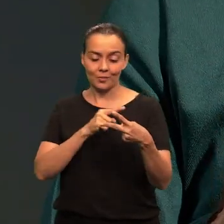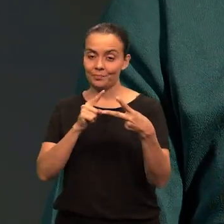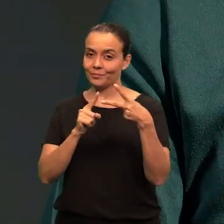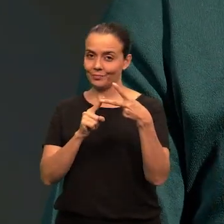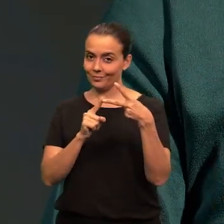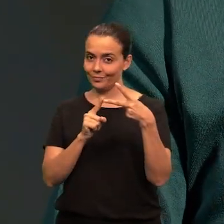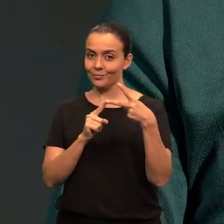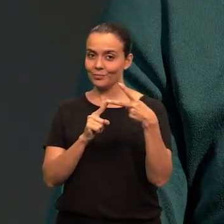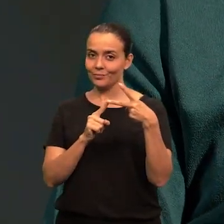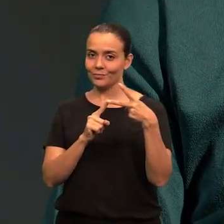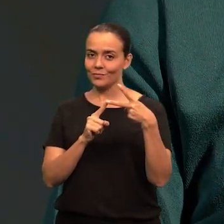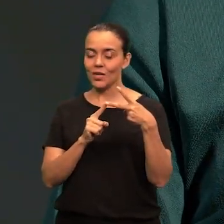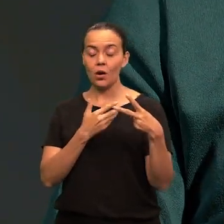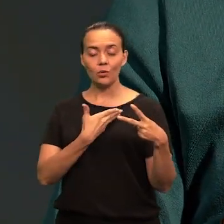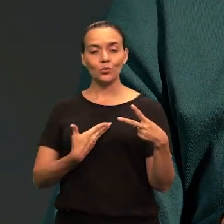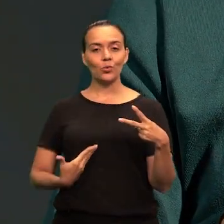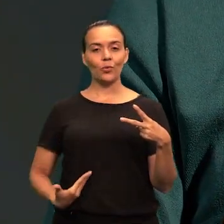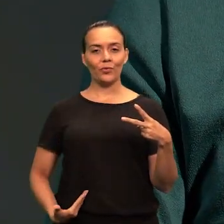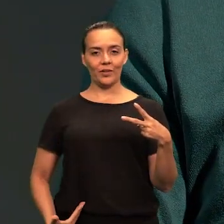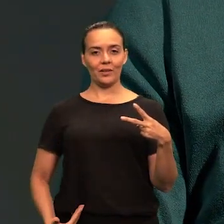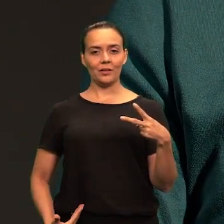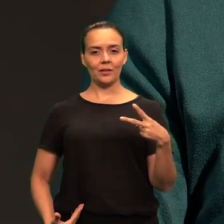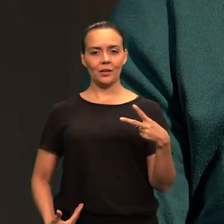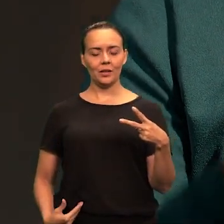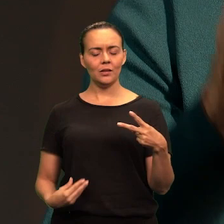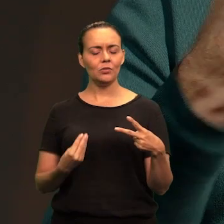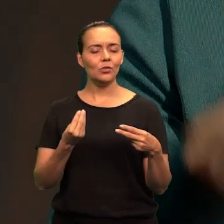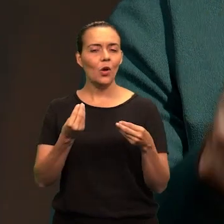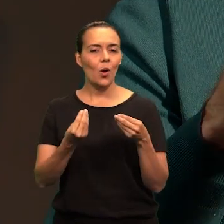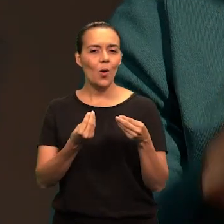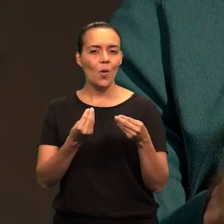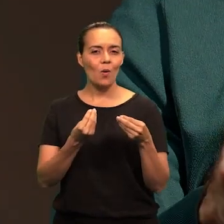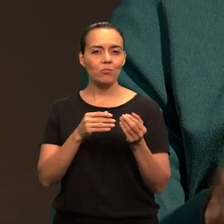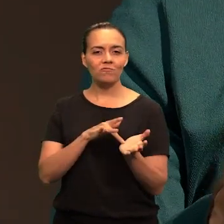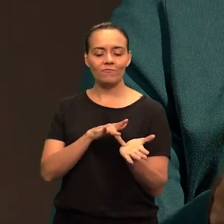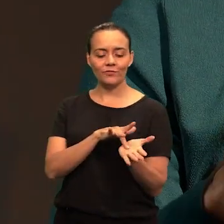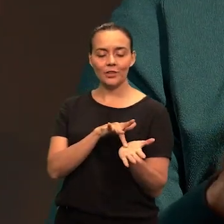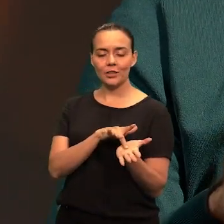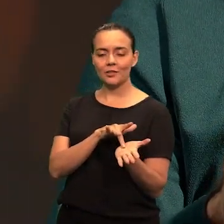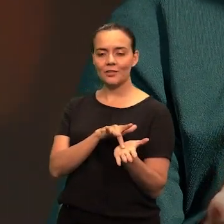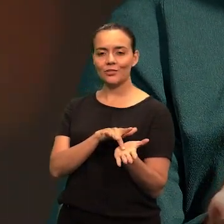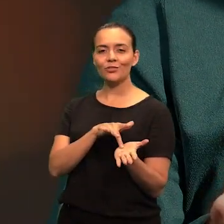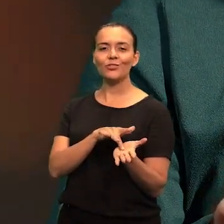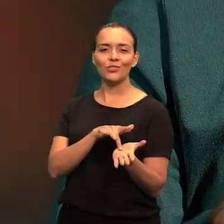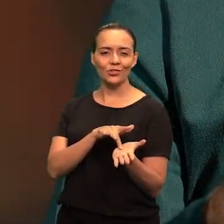Segundo, a maneira como os governantes simulam ser o que não são,